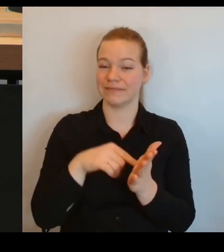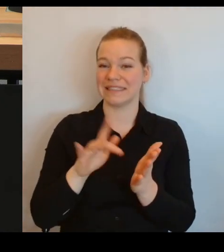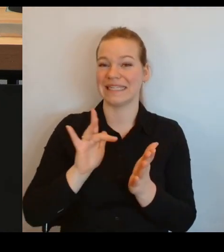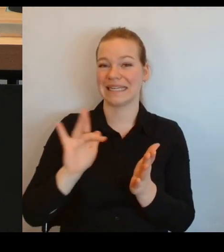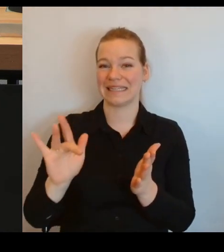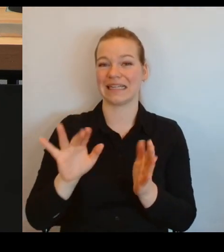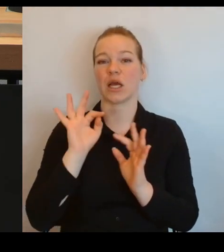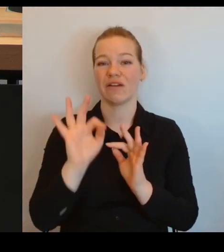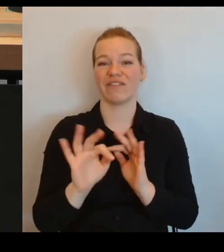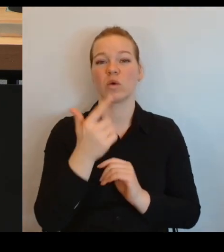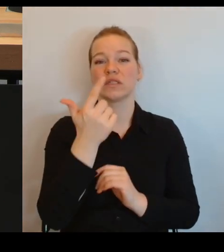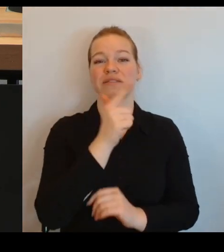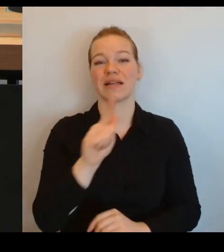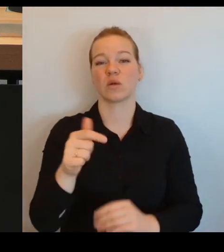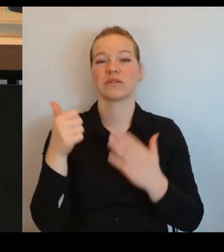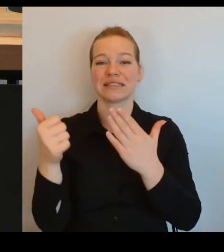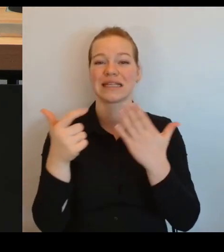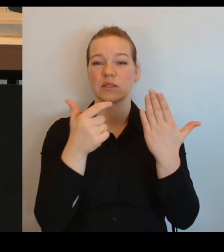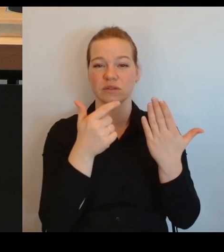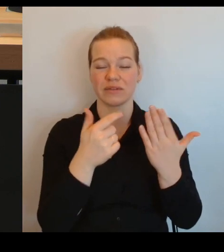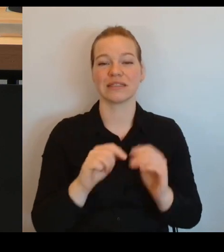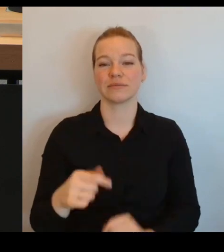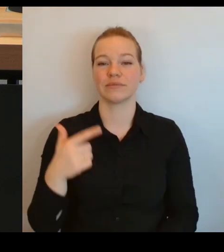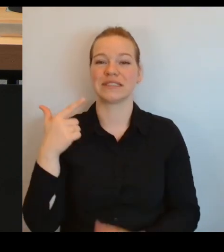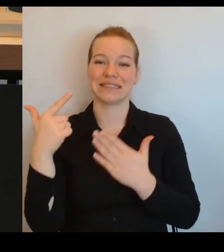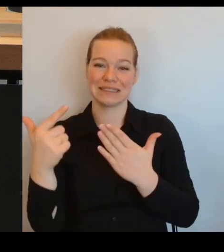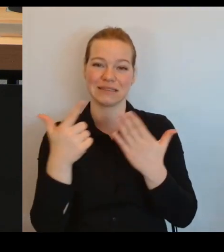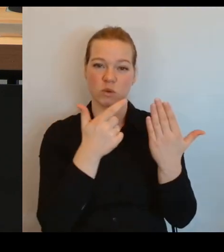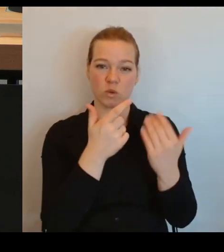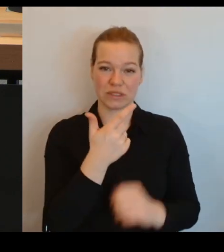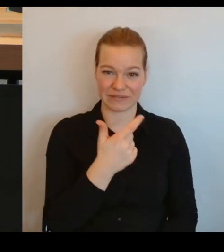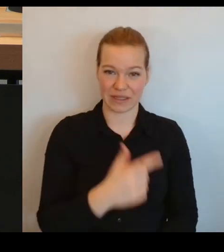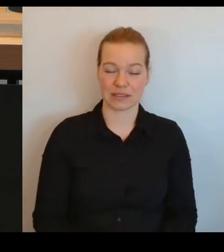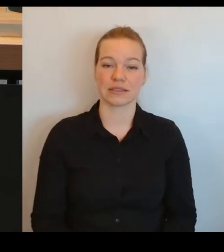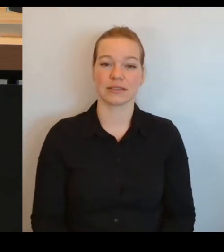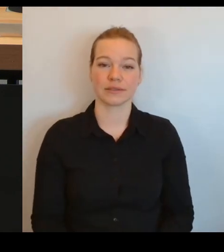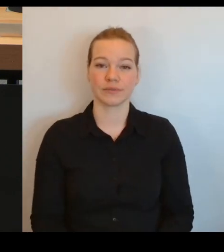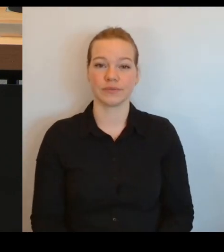Denn das jetzige Haushaltschaos ist nur ein kleiner Vorgeschmack auf die anstehenden Herausforderungen.